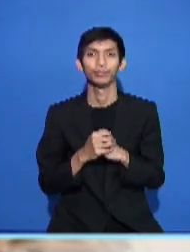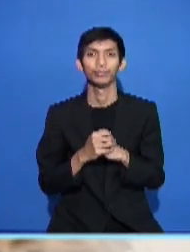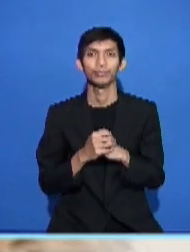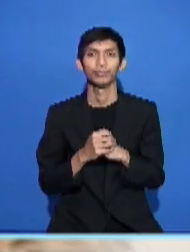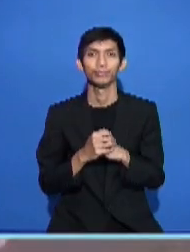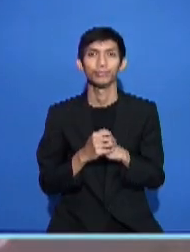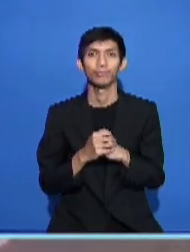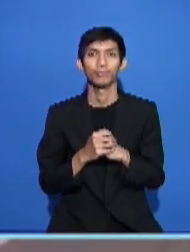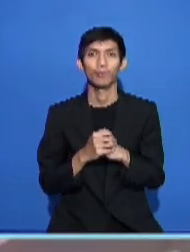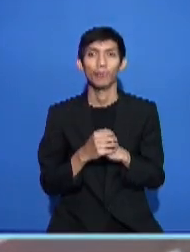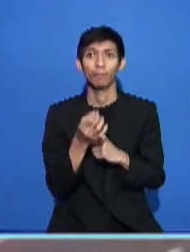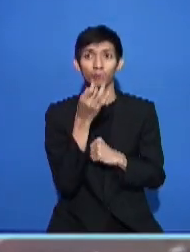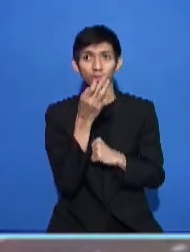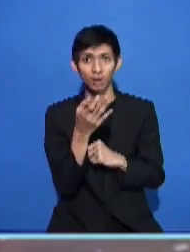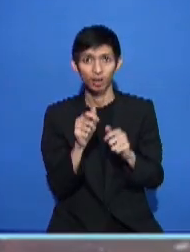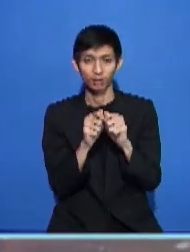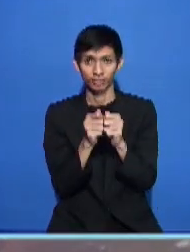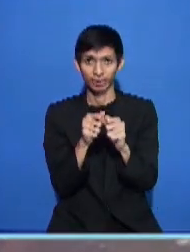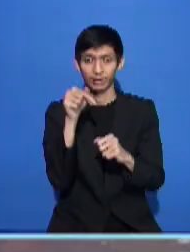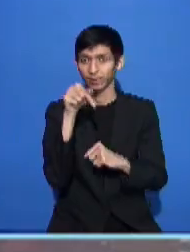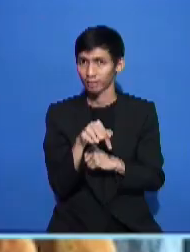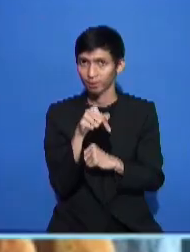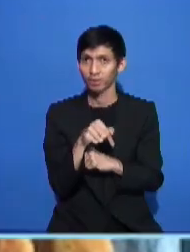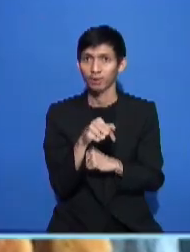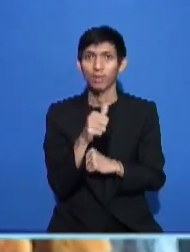Pawestri saking kalang banggiwetan meniko sagetan ingkus tunggal Wulan